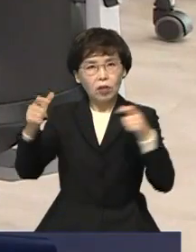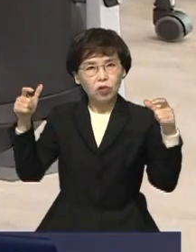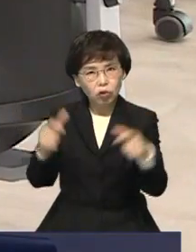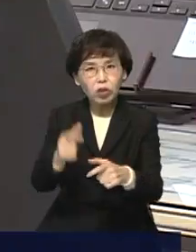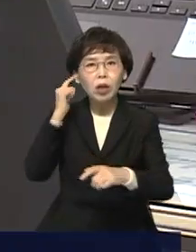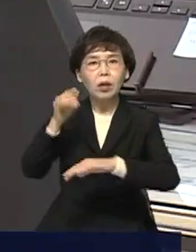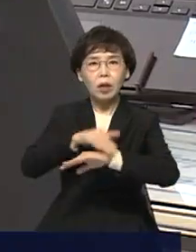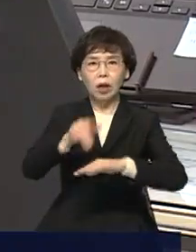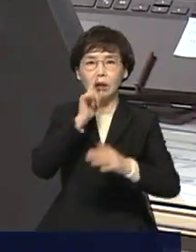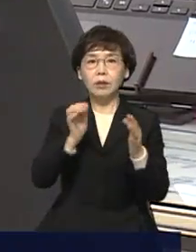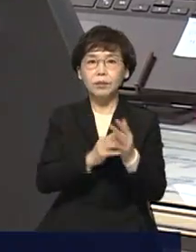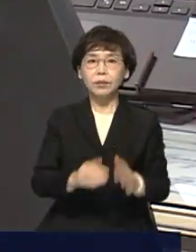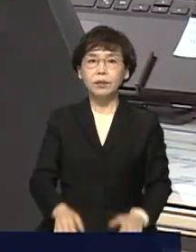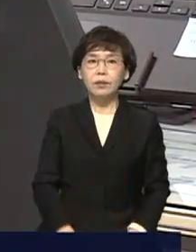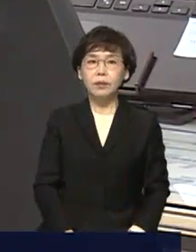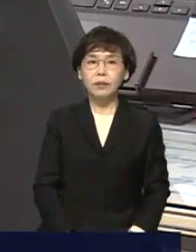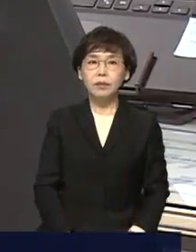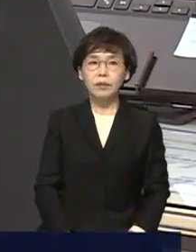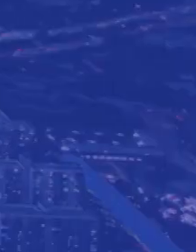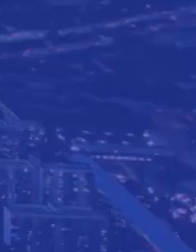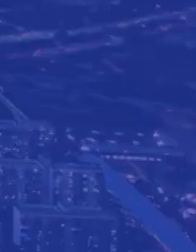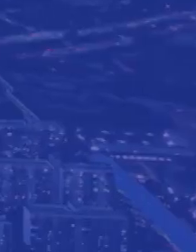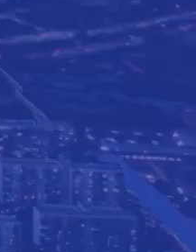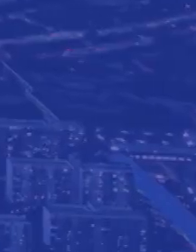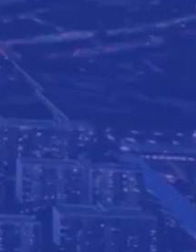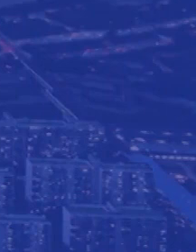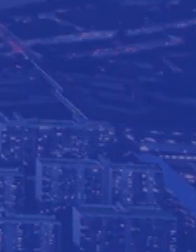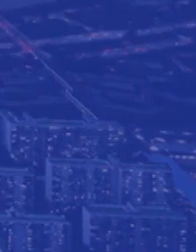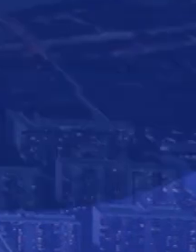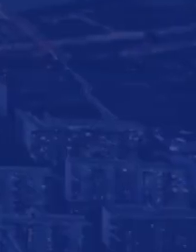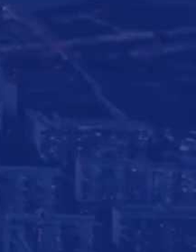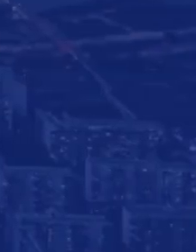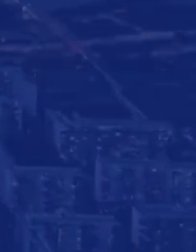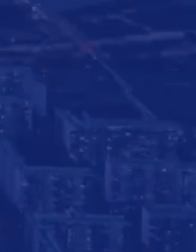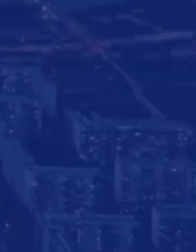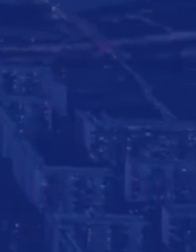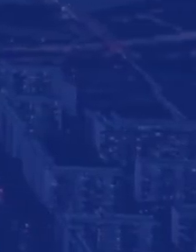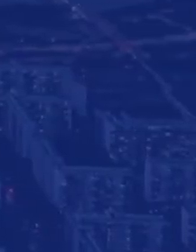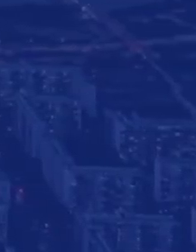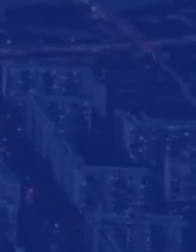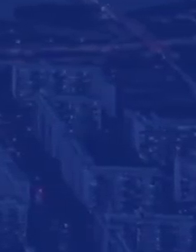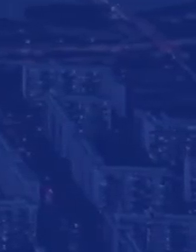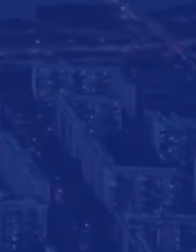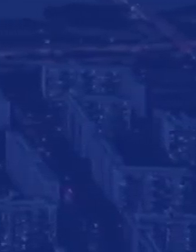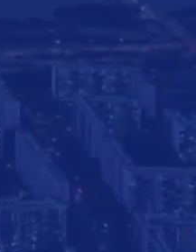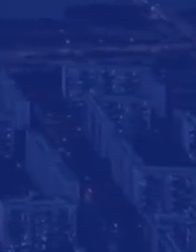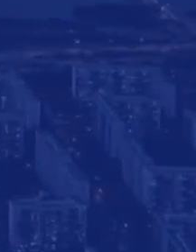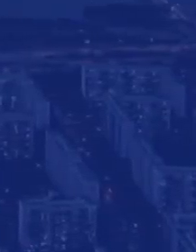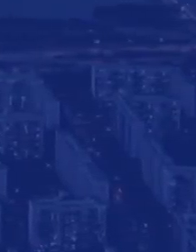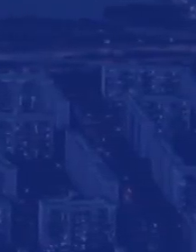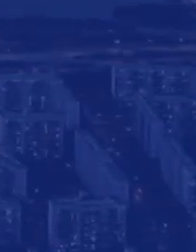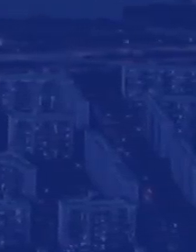(앵커) 이태원 참사와 관련해서 박희영 용산구청장과 안전담당과장의 영장심사가 오늘 열립니다.